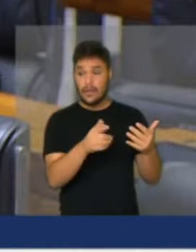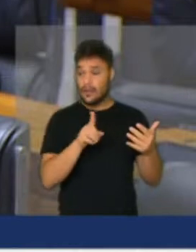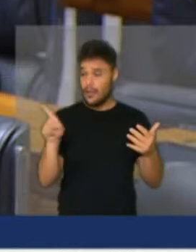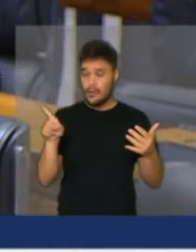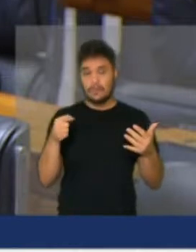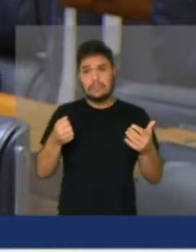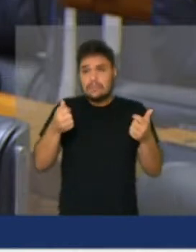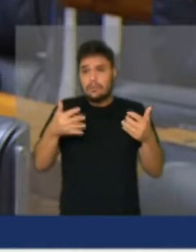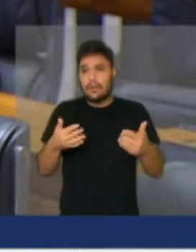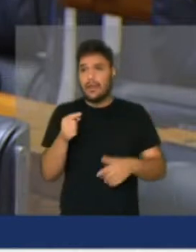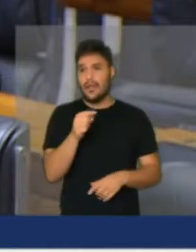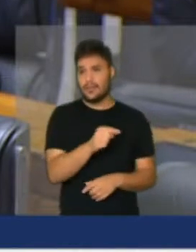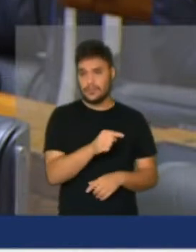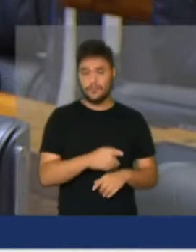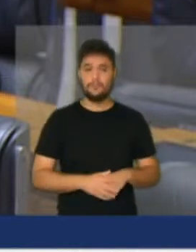NECESSIDADE DE QUE O MINISTRO PAULO GUEDES VENHA A PLENÁRIO